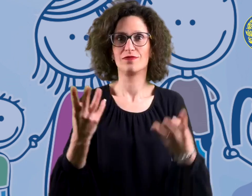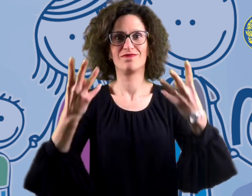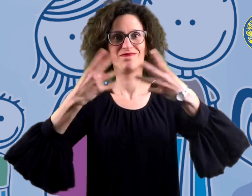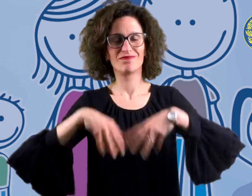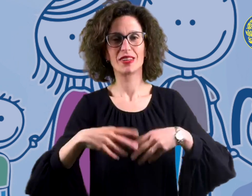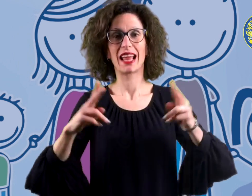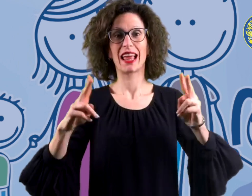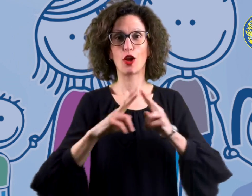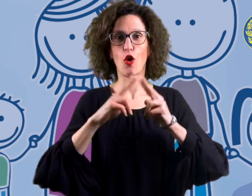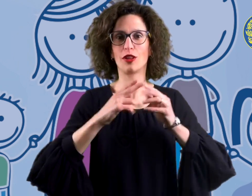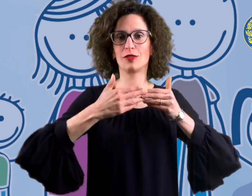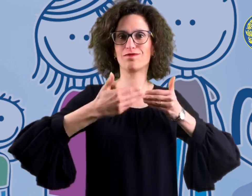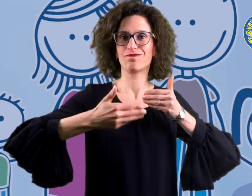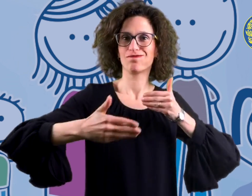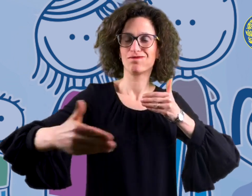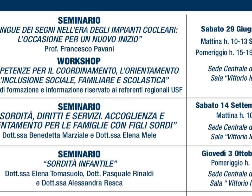L'Area USF organizza gli incontri.